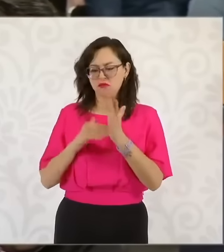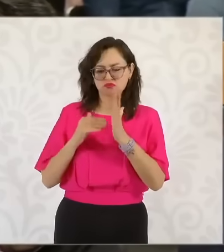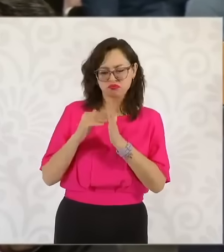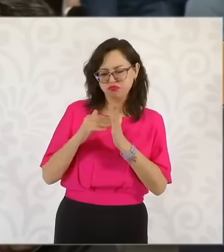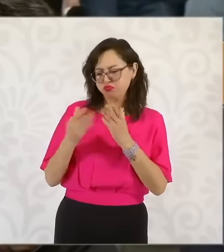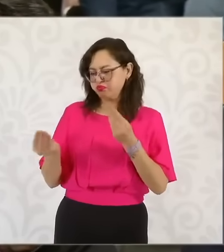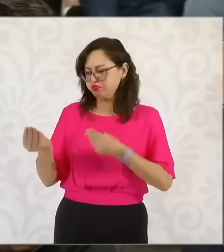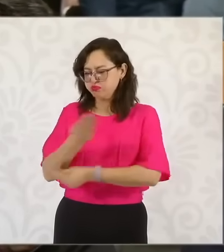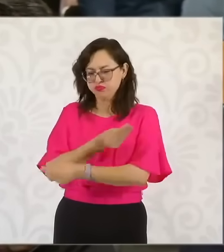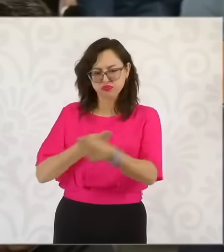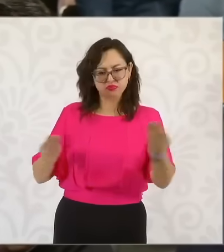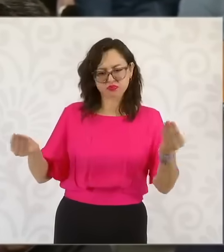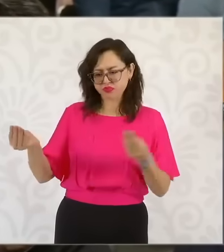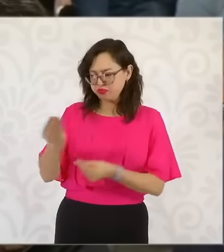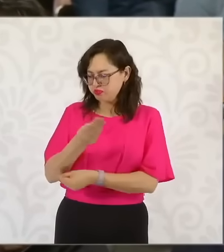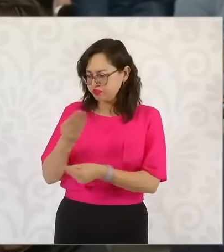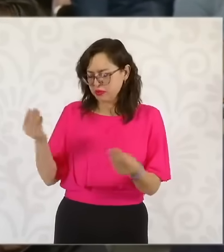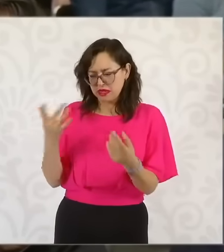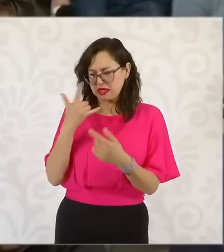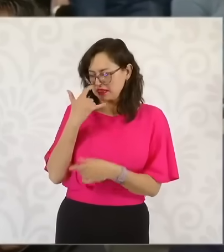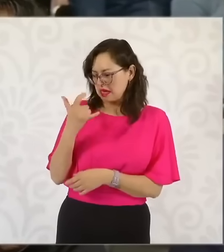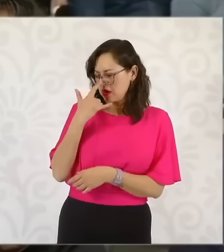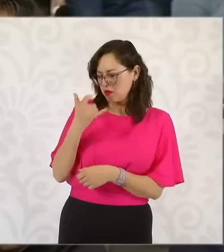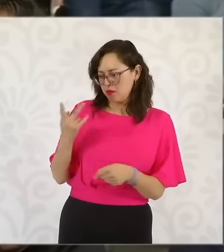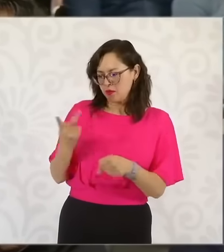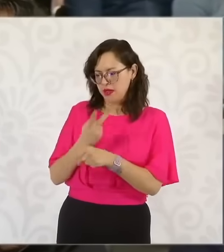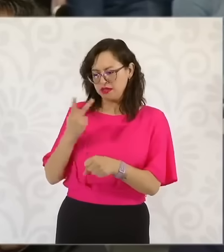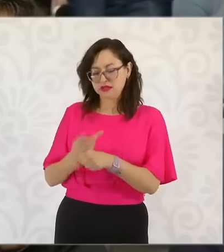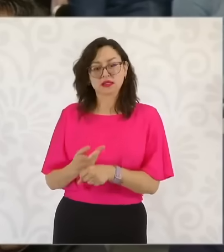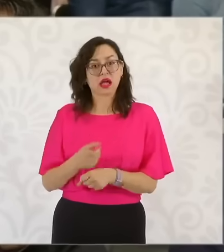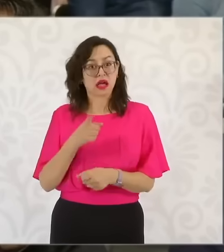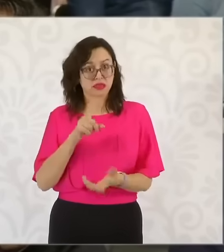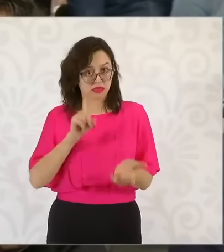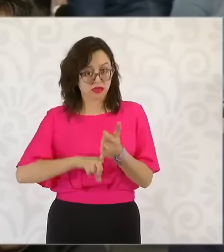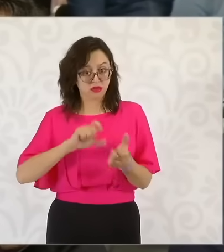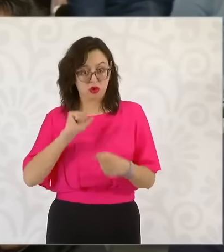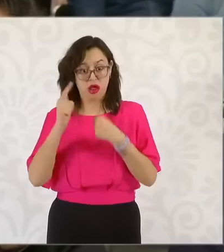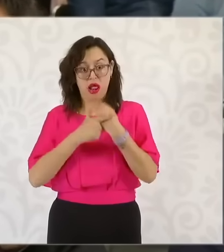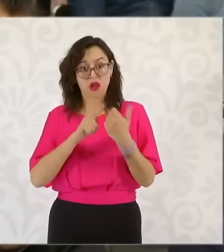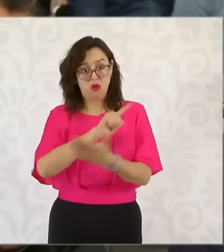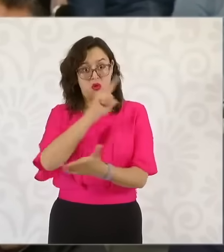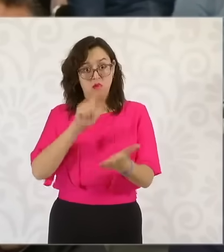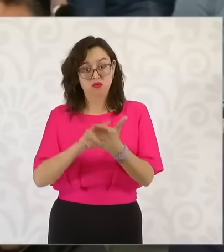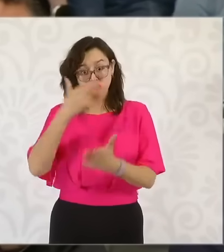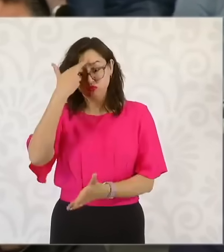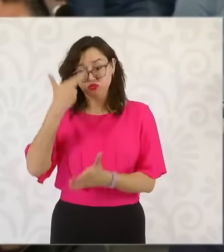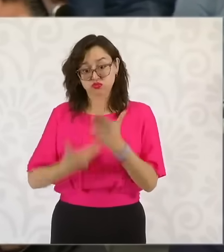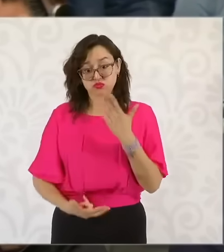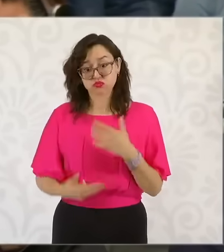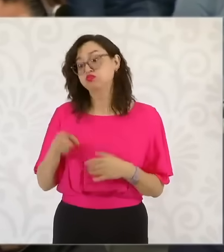preguntarle si encontraron algún tema de ilicitud o de presunta ilicitud para judicializarlo y